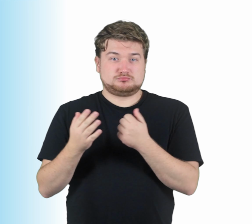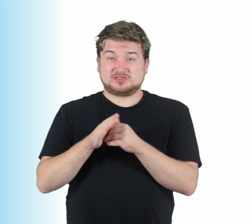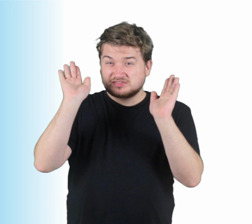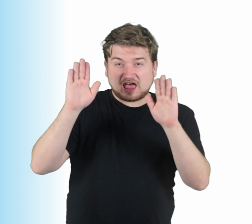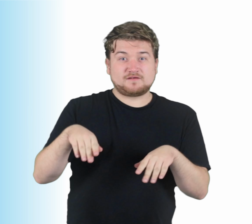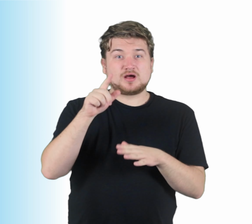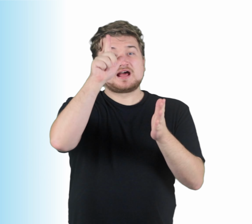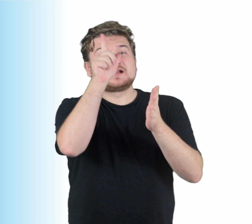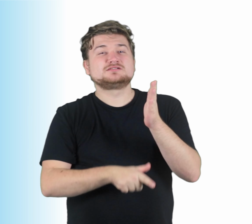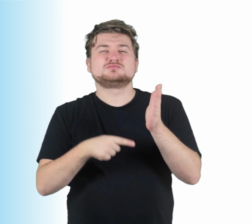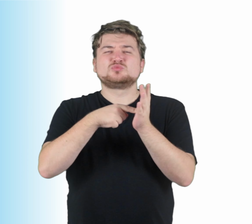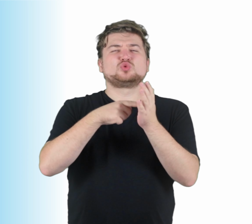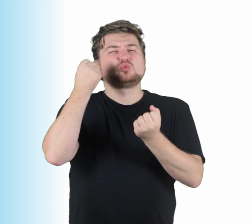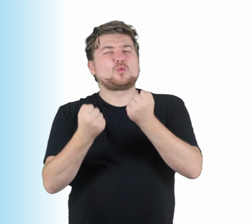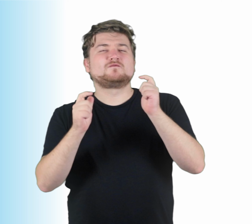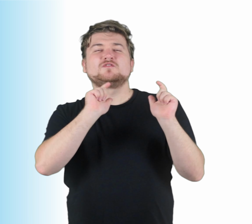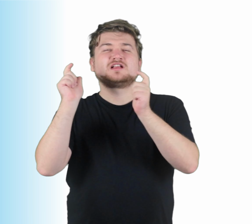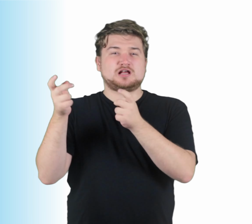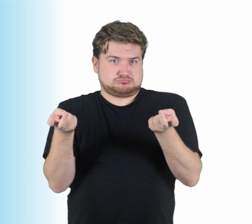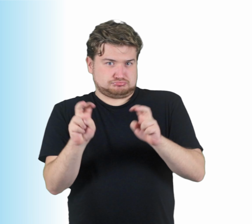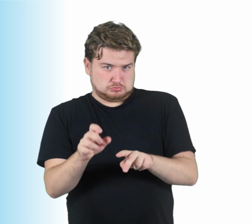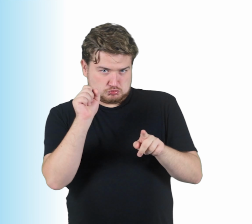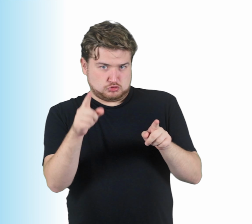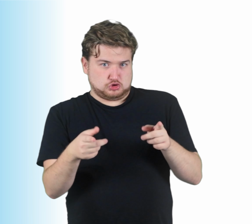Stworzono nawet listę takich trudnych wydarzeń.